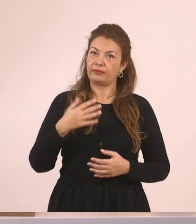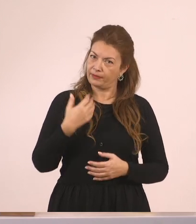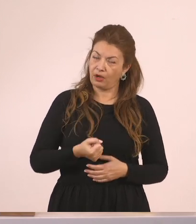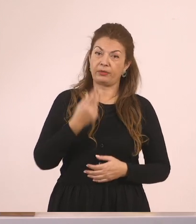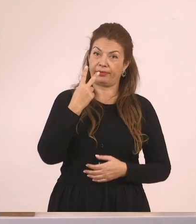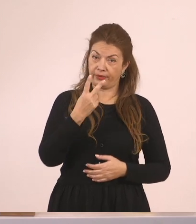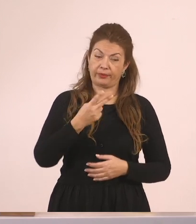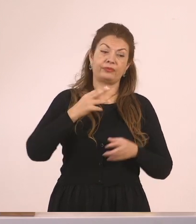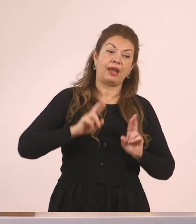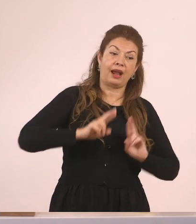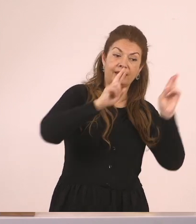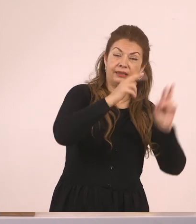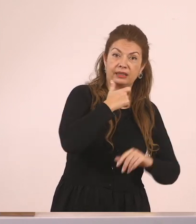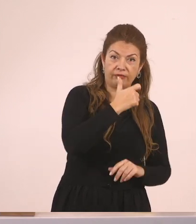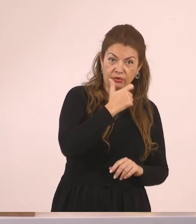Έχω την Ενεργητική Φωνή.